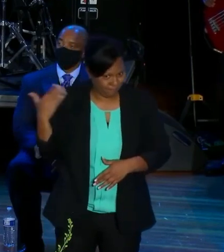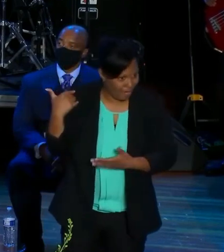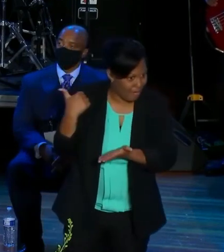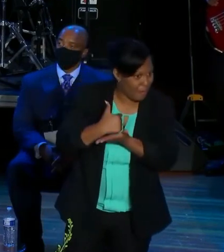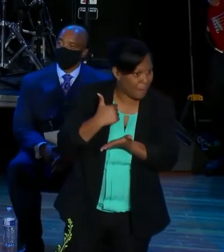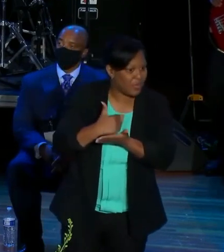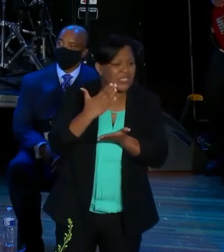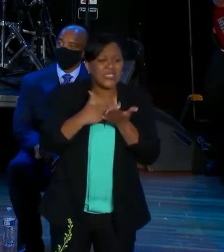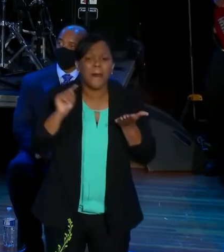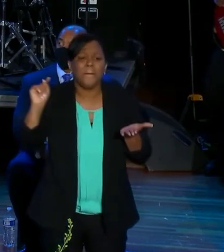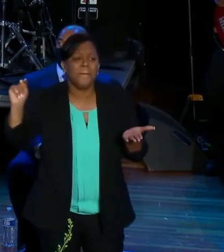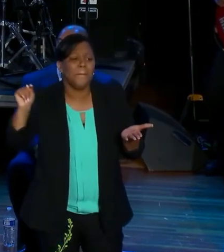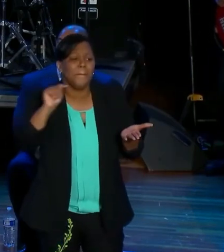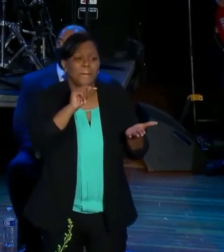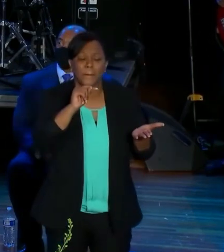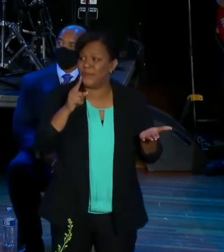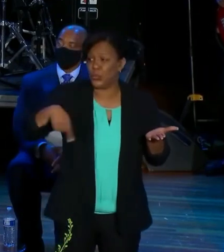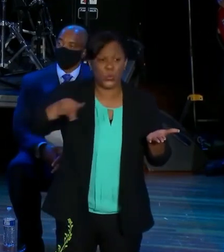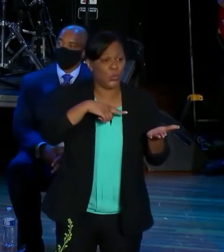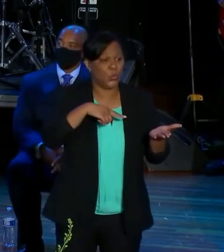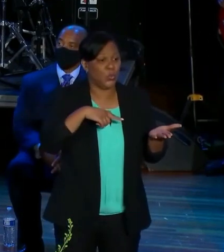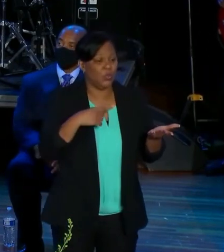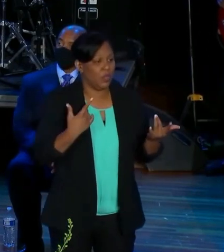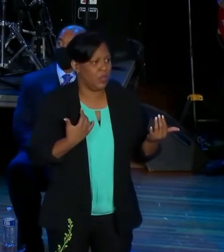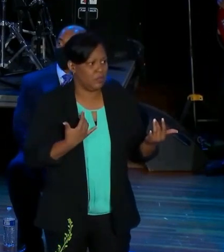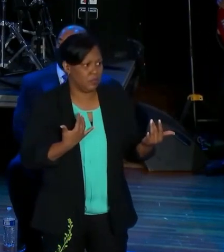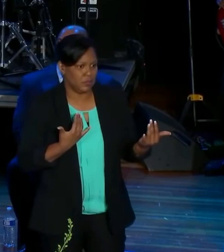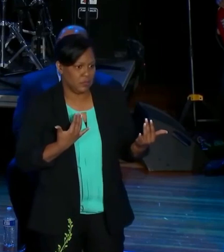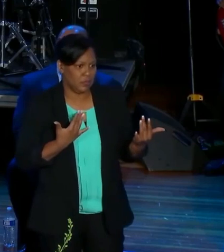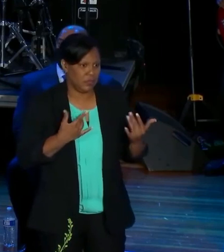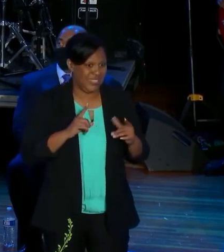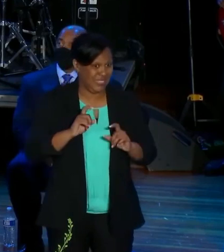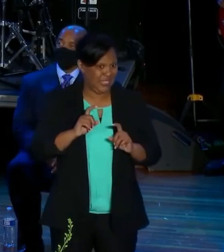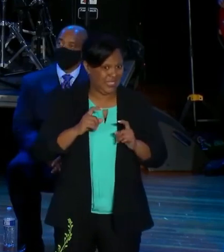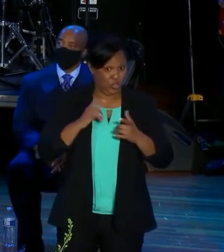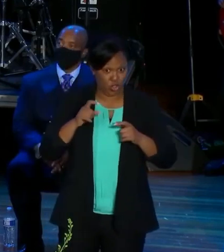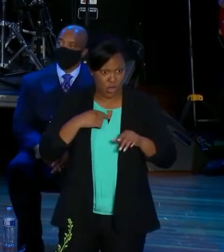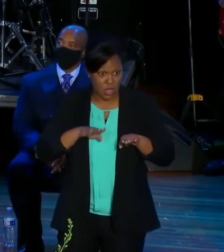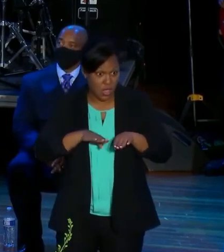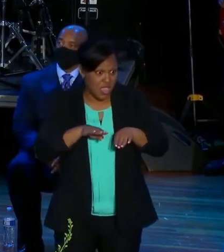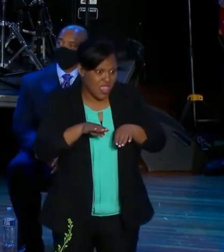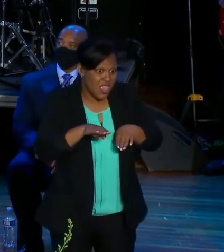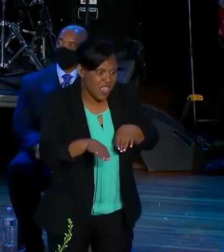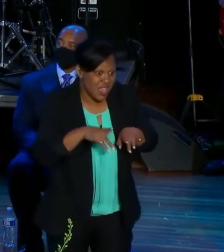Och anledningen till att ni sent har fångat upp vad som är meningen med dessa protester är att ni inte har ställt in klockan för dem